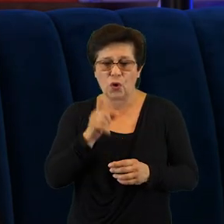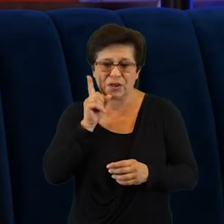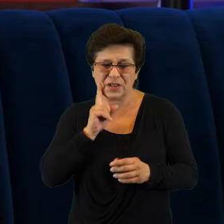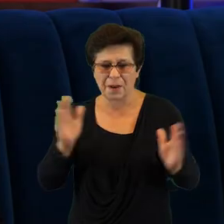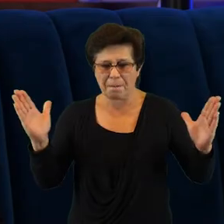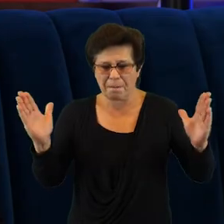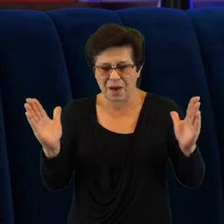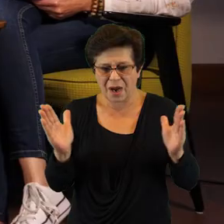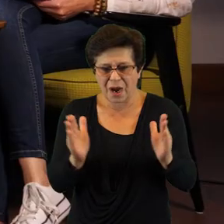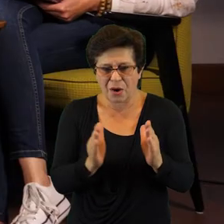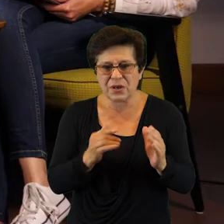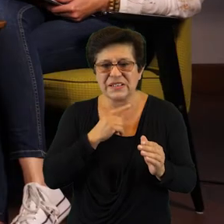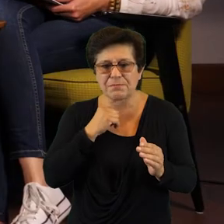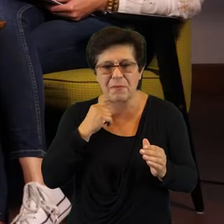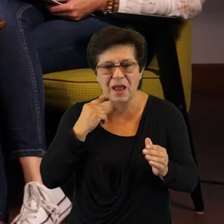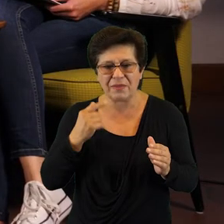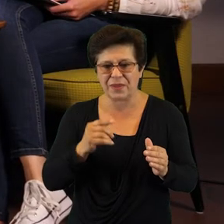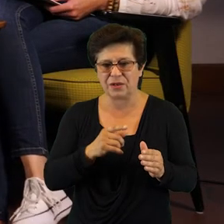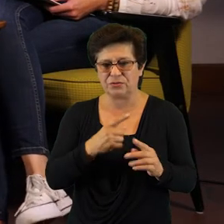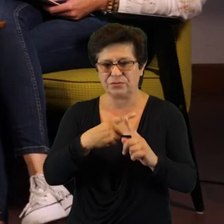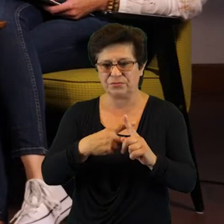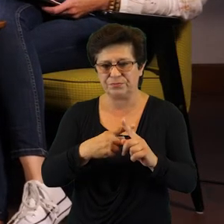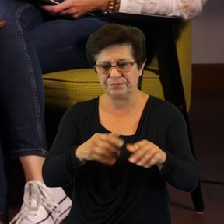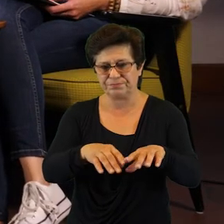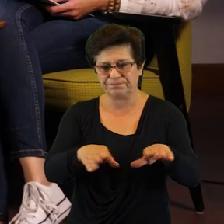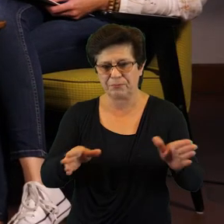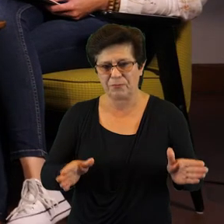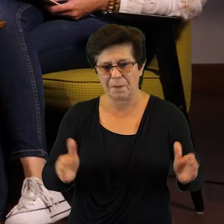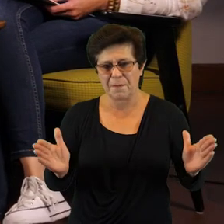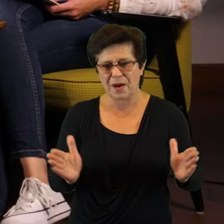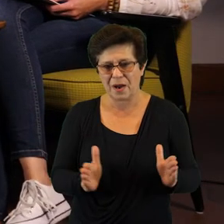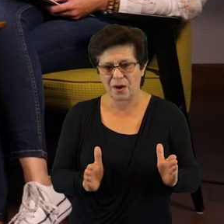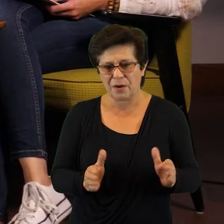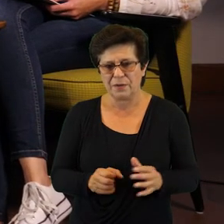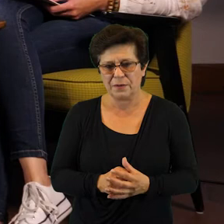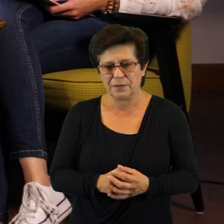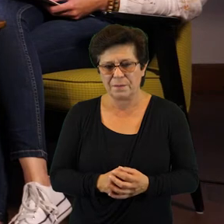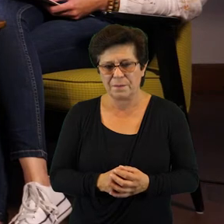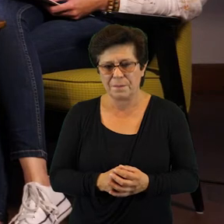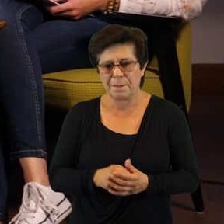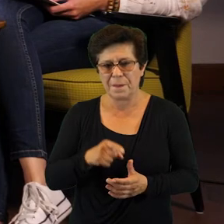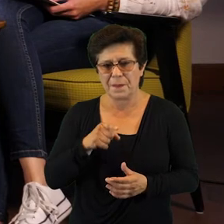nieduży cmentarz przy zakładzie dla ociemniałych w Laskach.